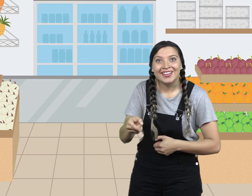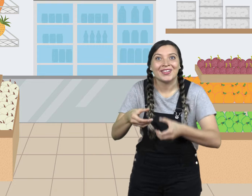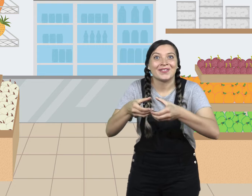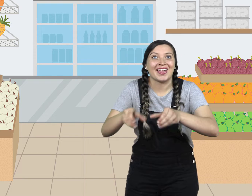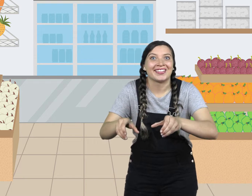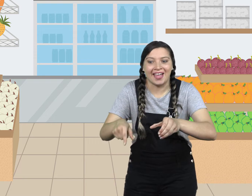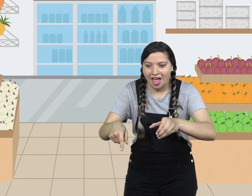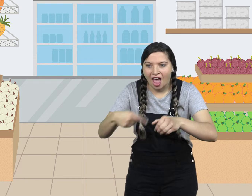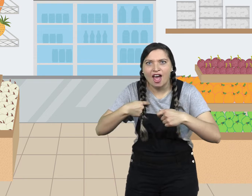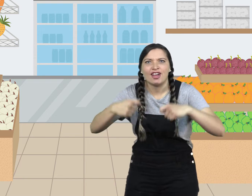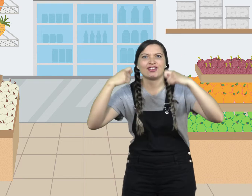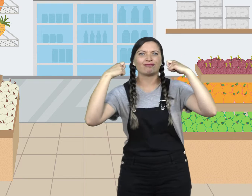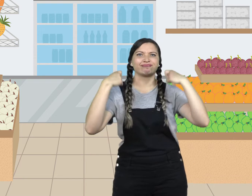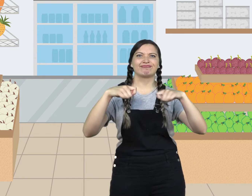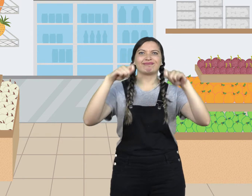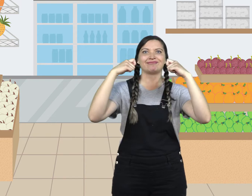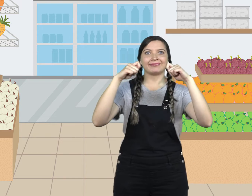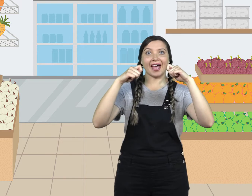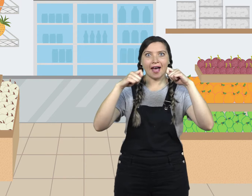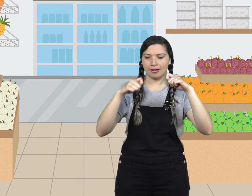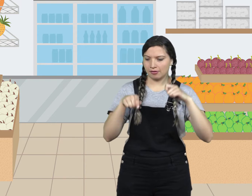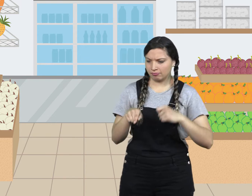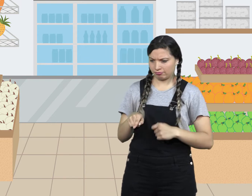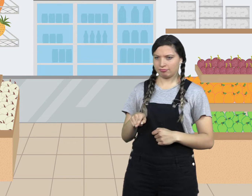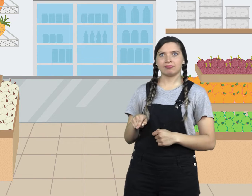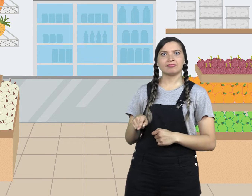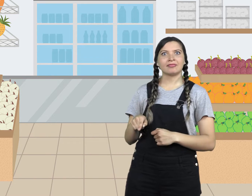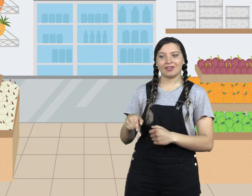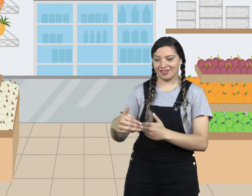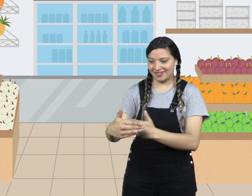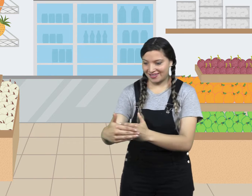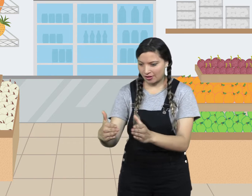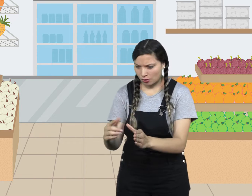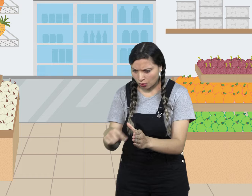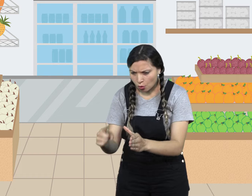Mira, aquí también vendemos huevos.